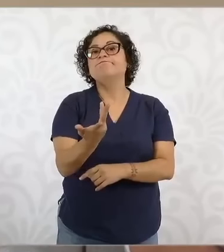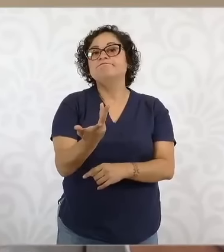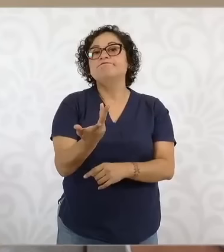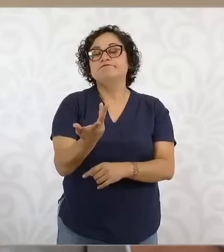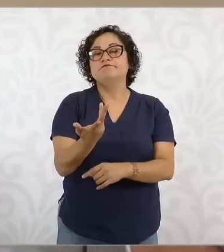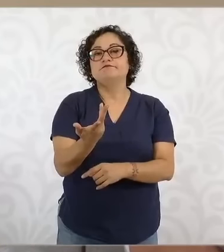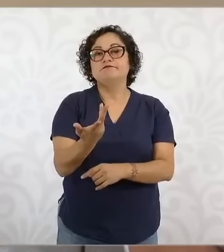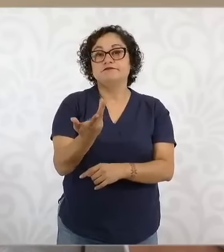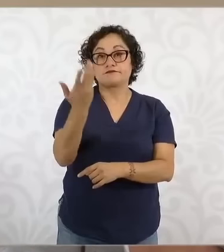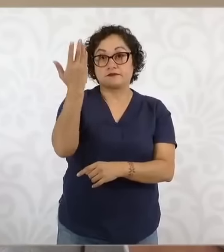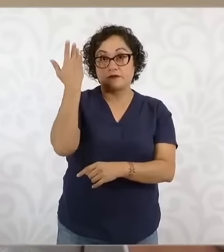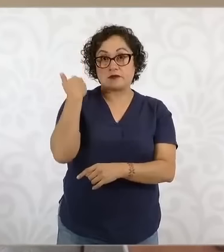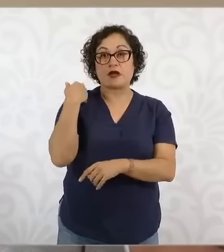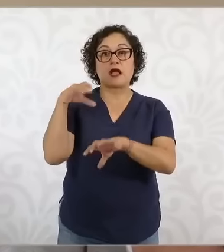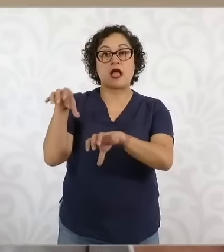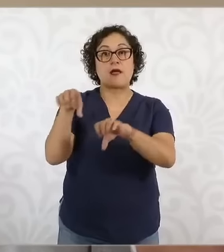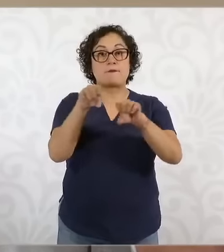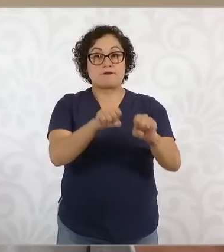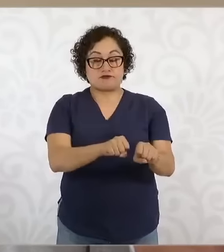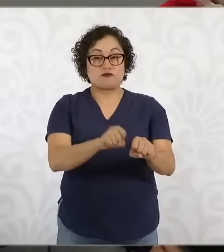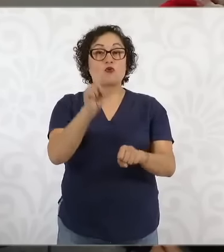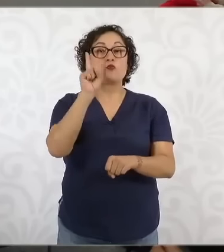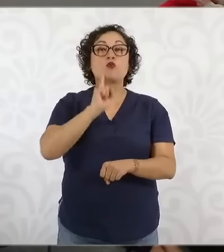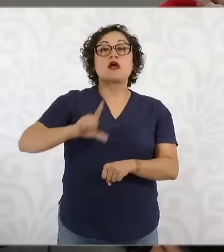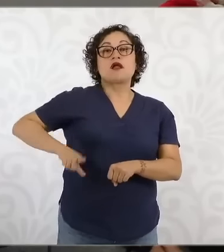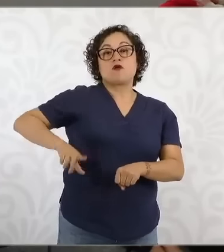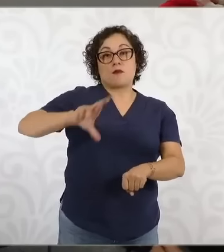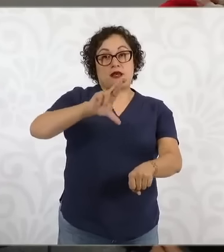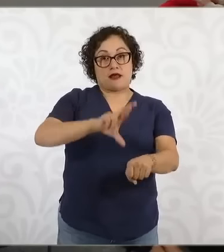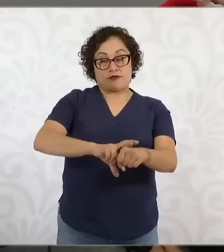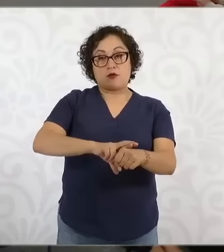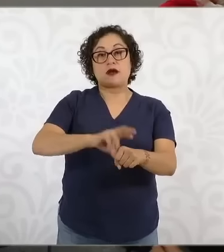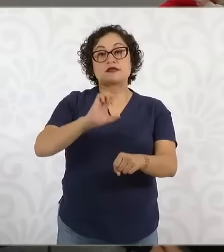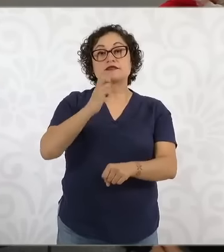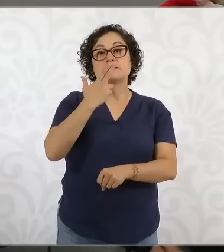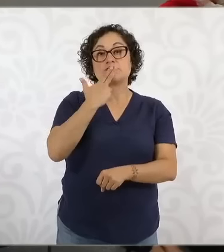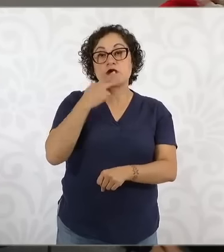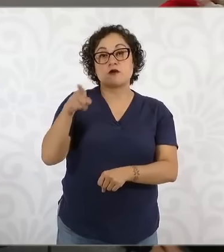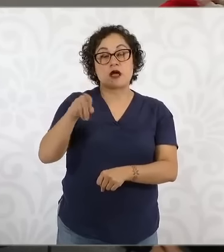a la gobernadora de Chihuahua, María Eugenia Campos, como informante o como colaboradora de